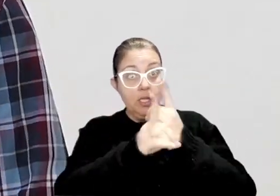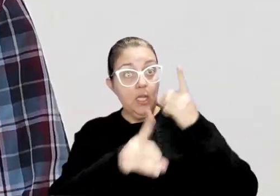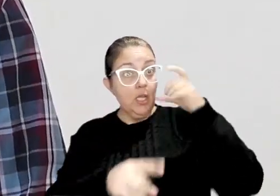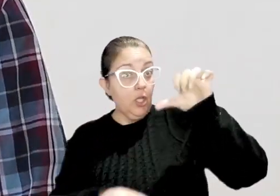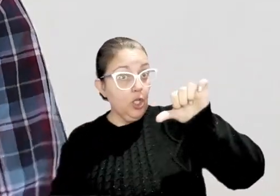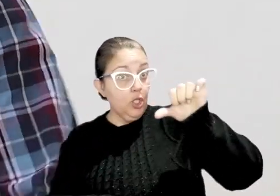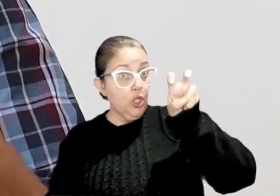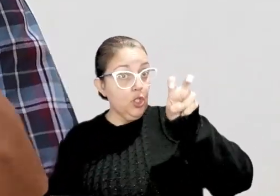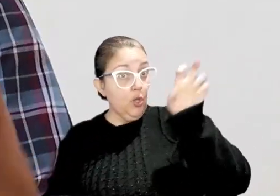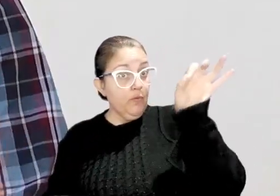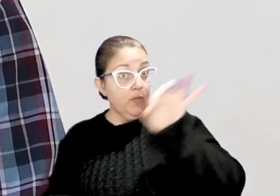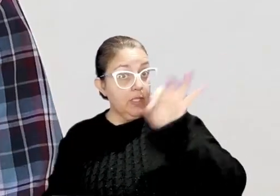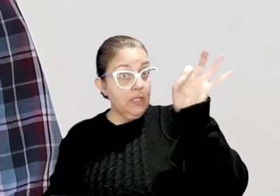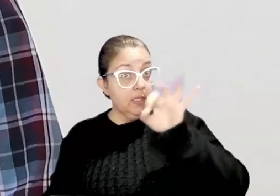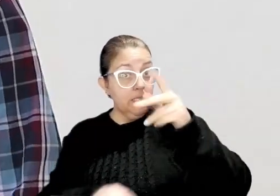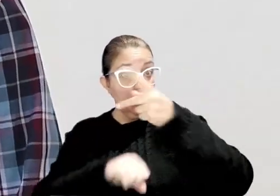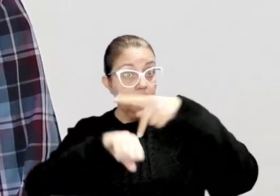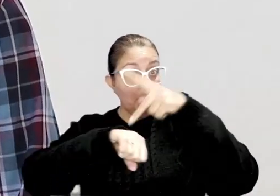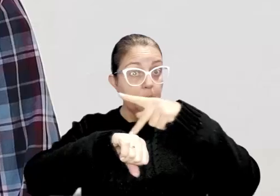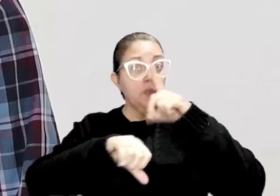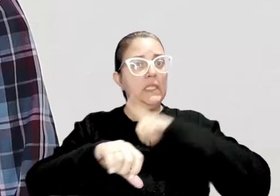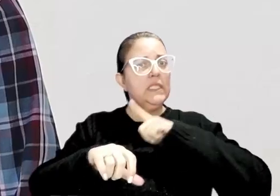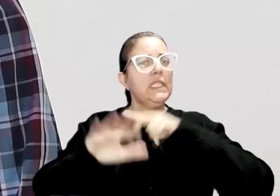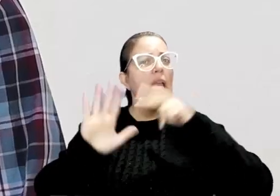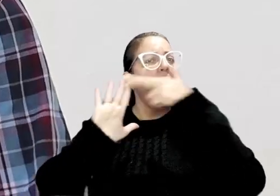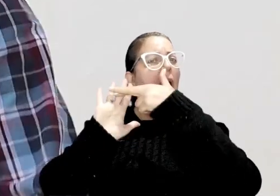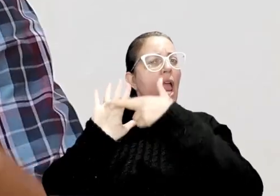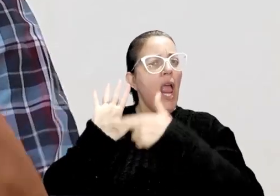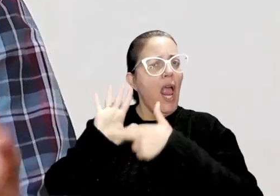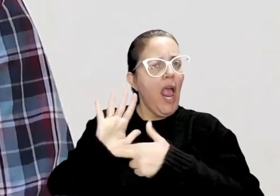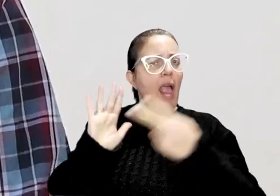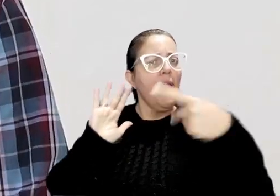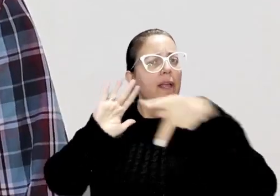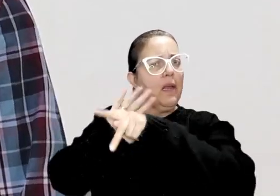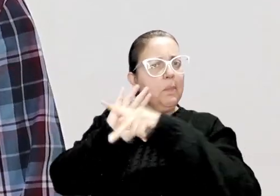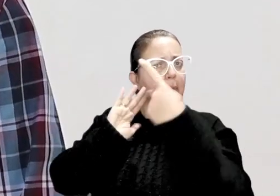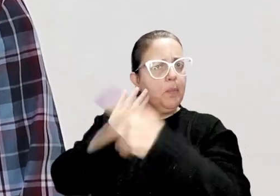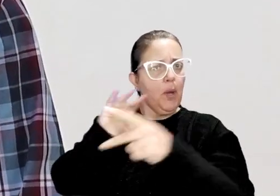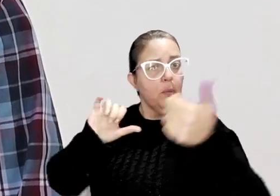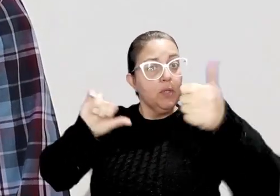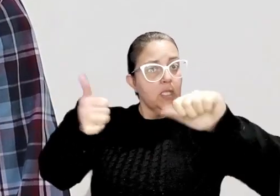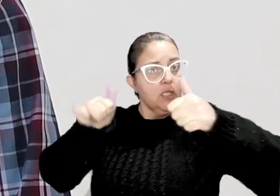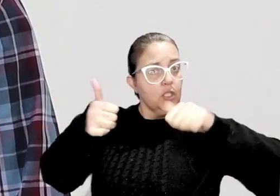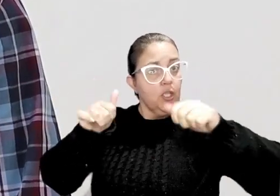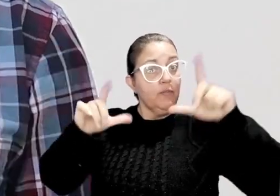regulação de regulamentação da avaliação de impacto ambiental no seu arcabouo regulatório